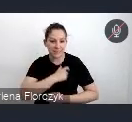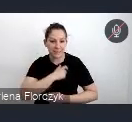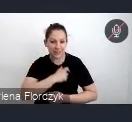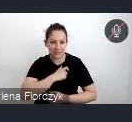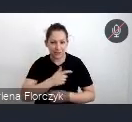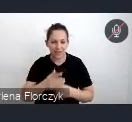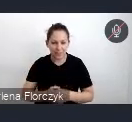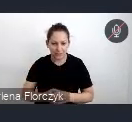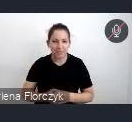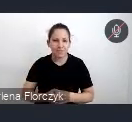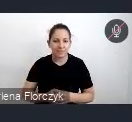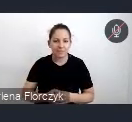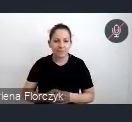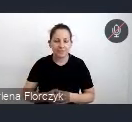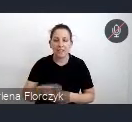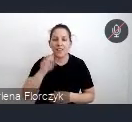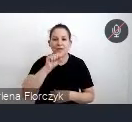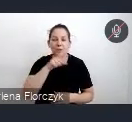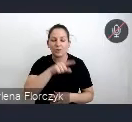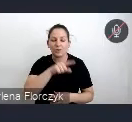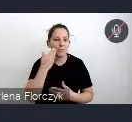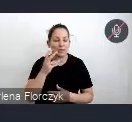za tę bardzo ciekawą prelekcję.